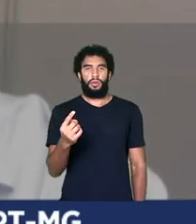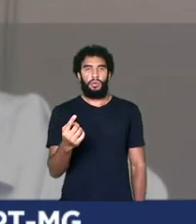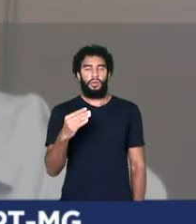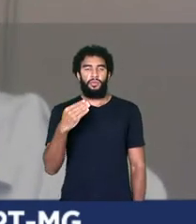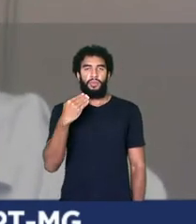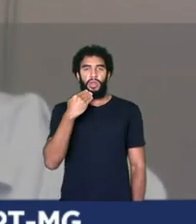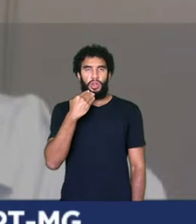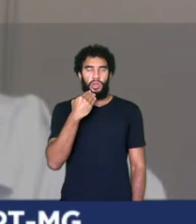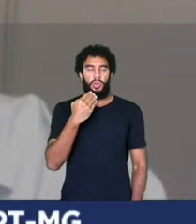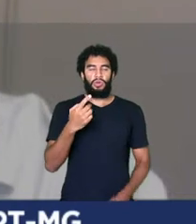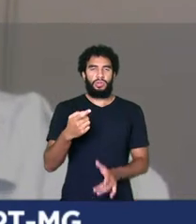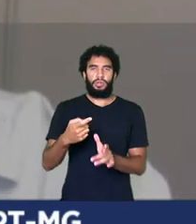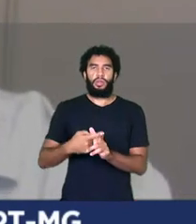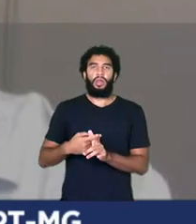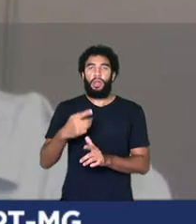BILHÕES DE DIVIDENDOS, ACIONISTAS ESTÃO RINDO É